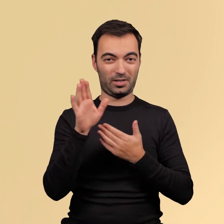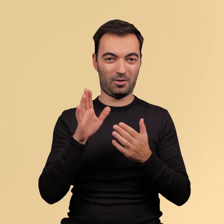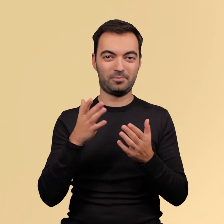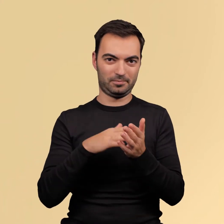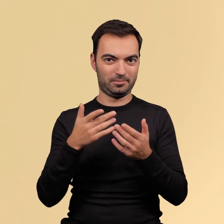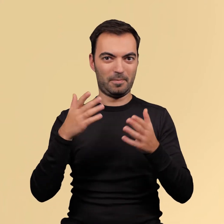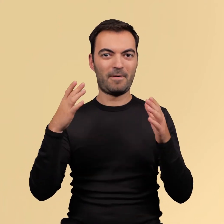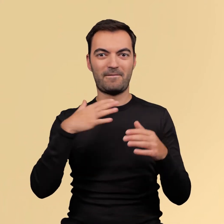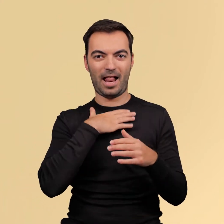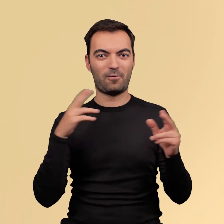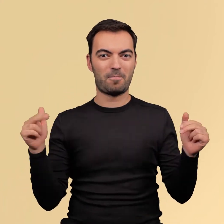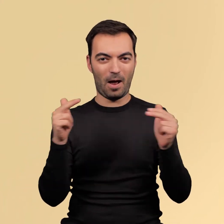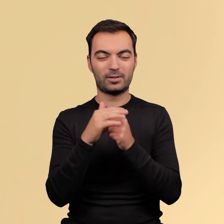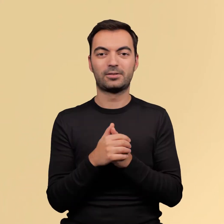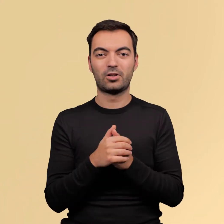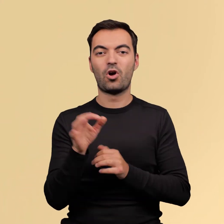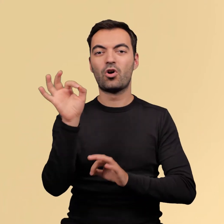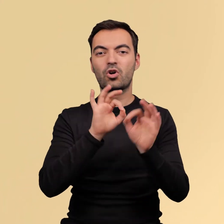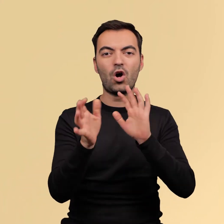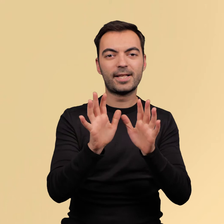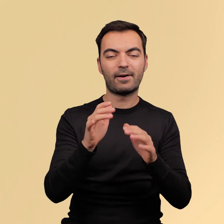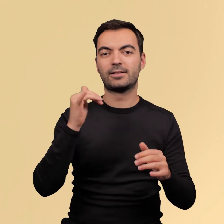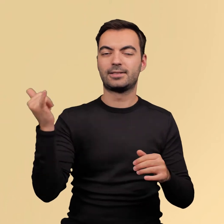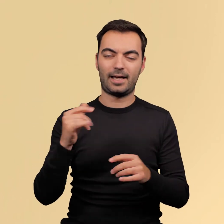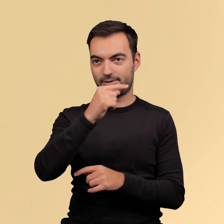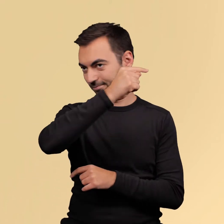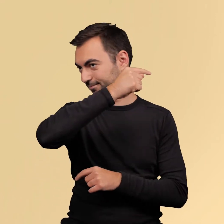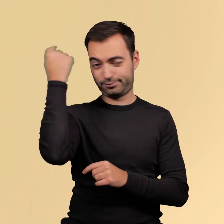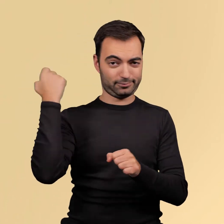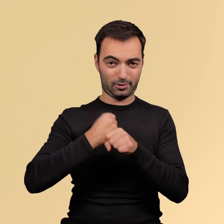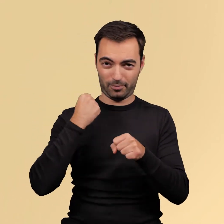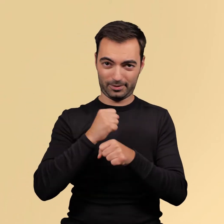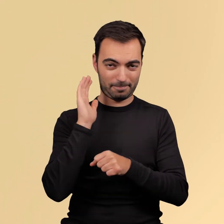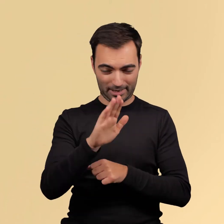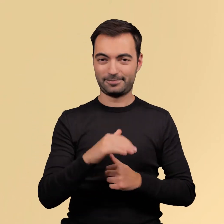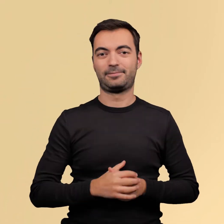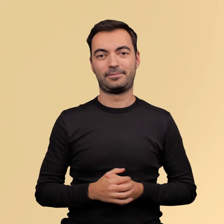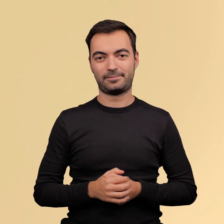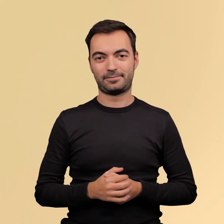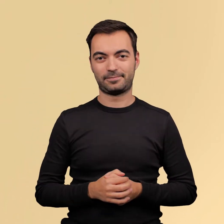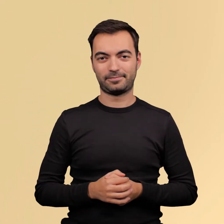W takim muzeum jak pałac w Wilanowie konserwatorzy zawsze mają pełno pracy.